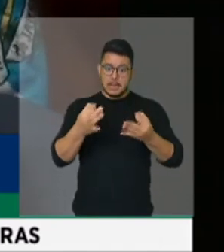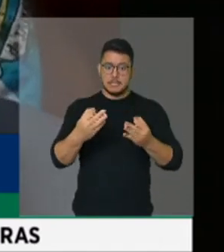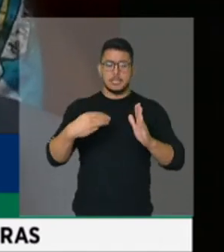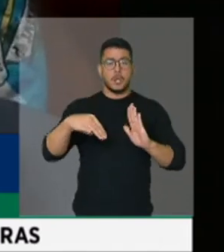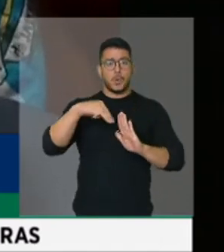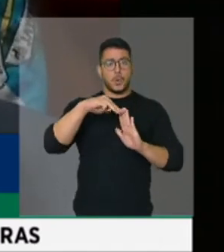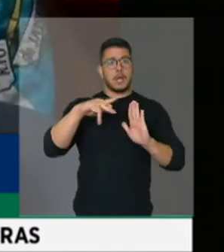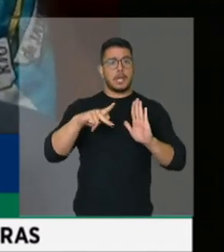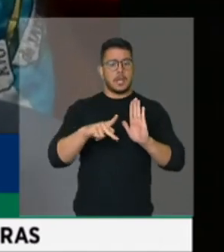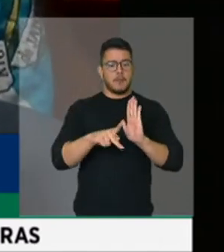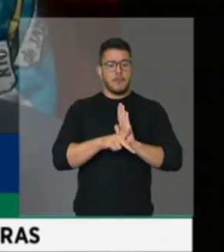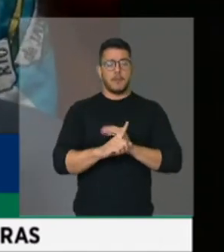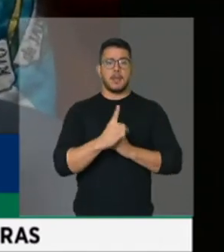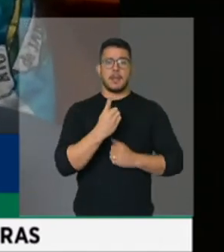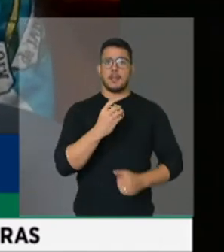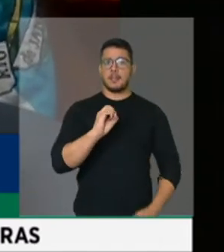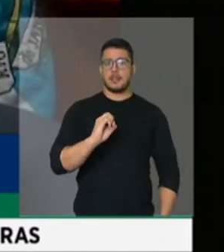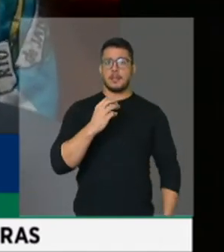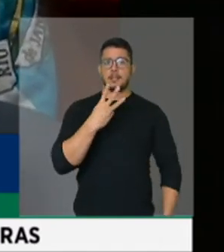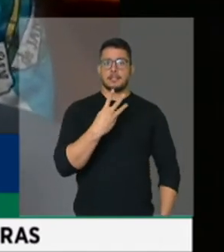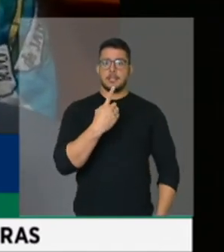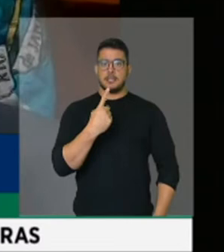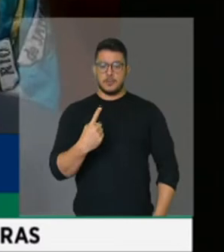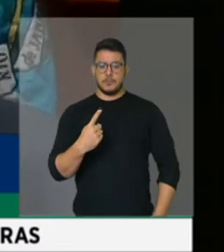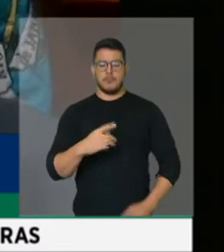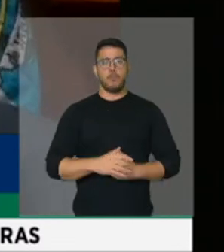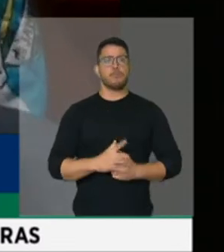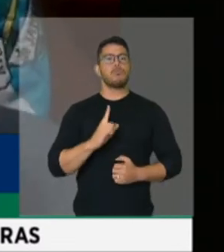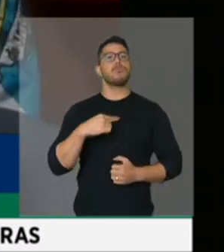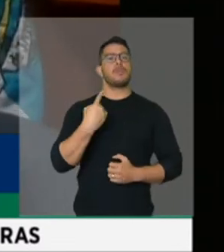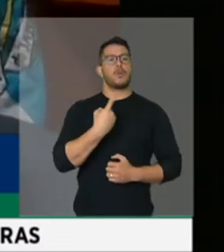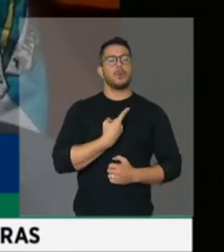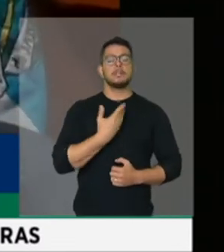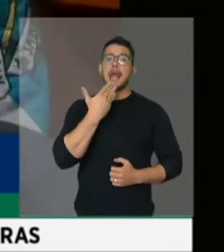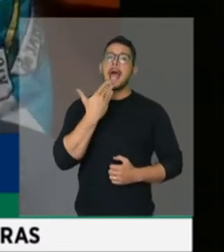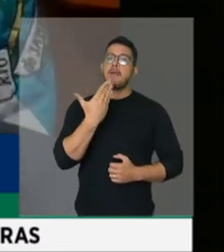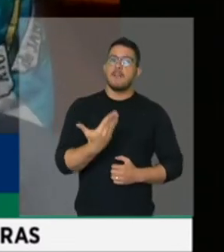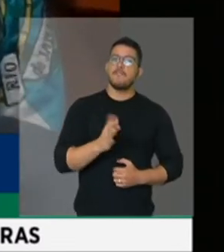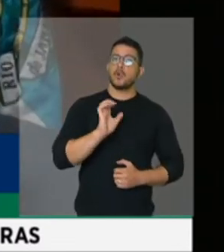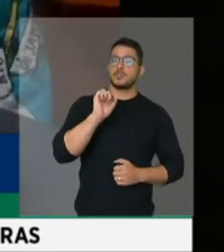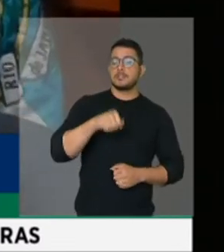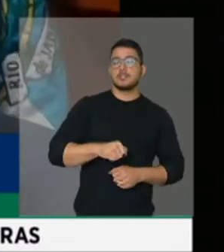VIRTUAL, MAS, EM ESPECIAL, QUEM ESTÁ NOS ACOMPANHANDO EM CASA, QUEM ESTÁ ASSISTINDO ESSA SESSÃO E COM MUITA